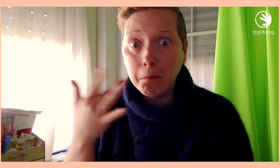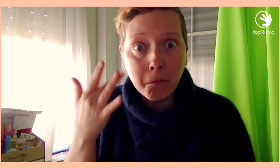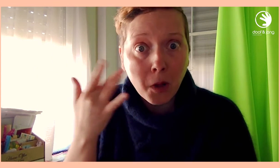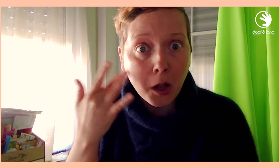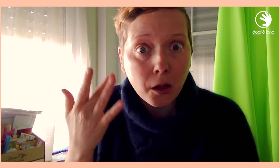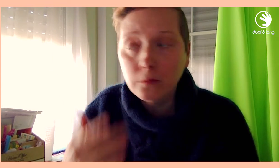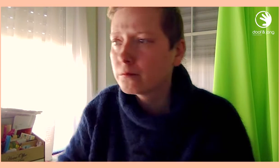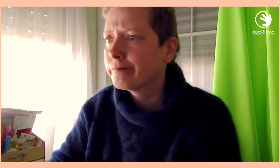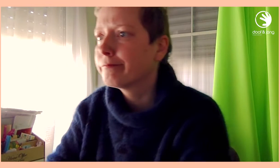Echt gemakkelijk.